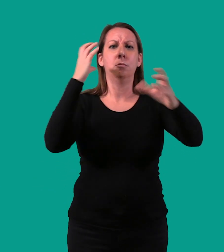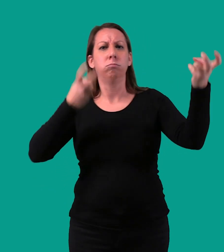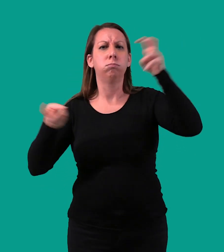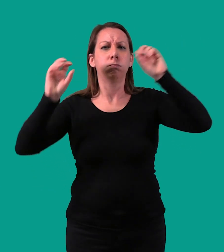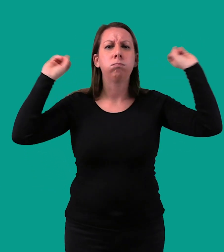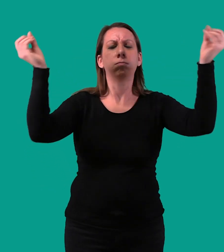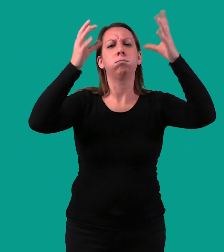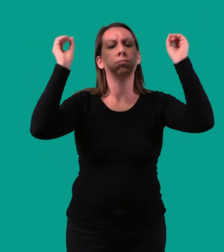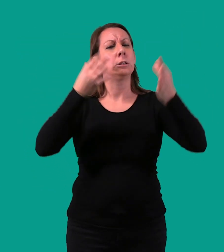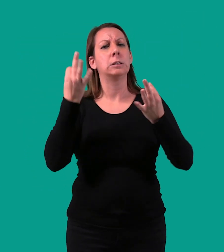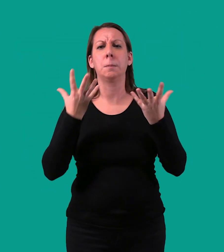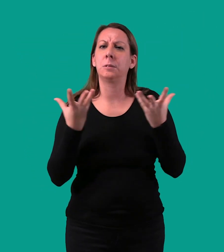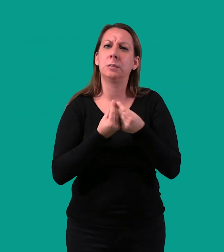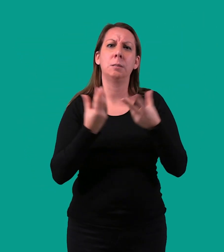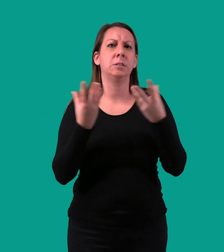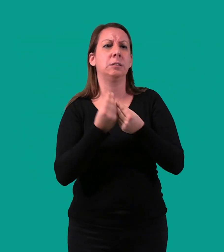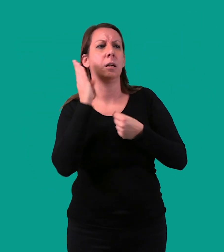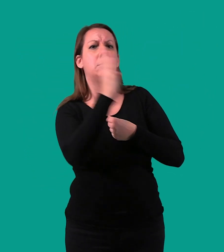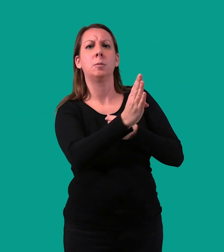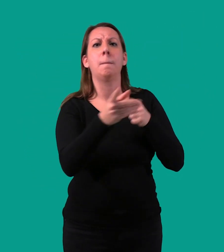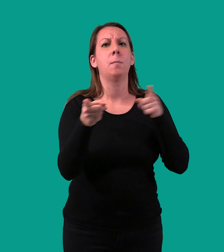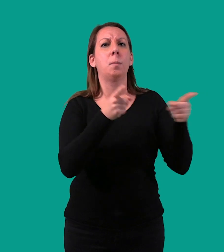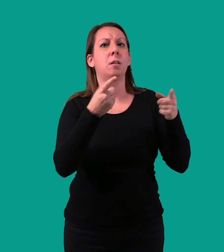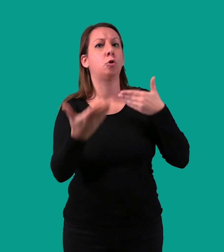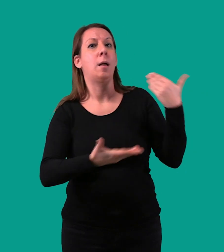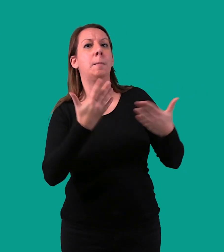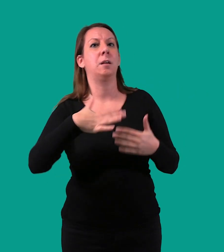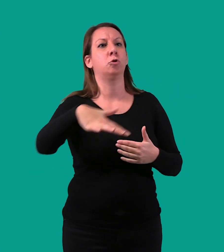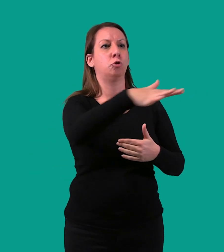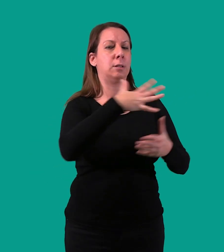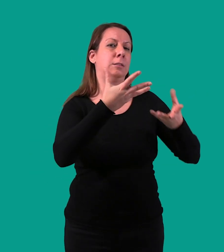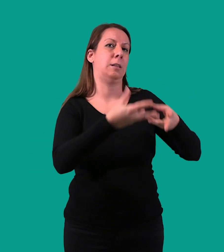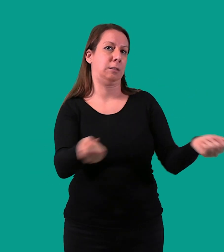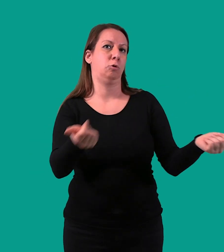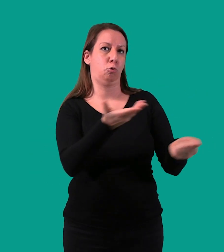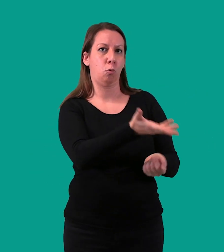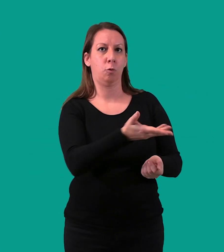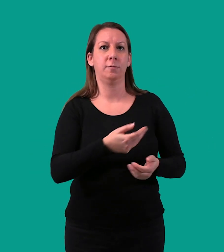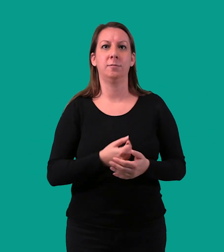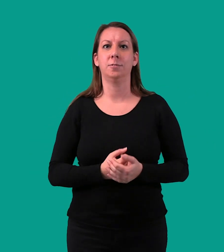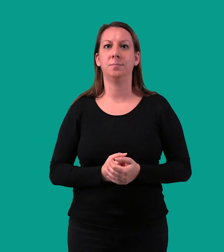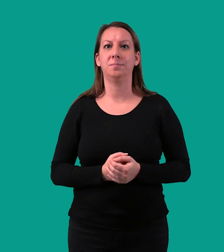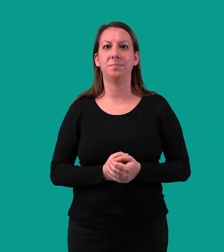si accosteranno insieme in un'autopompa con i luci lampeggianti blu lampeggianti sulla loro missione.